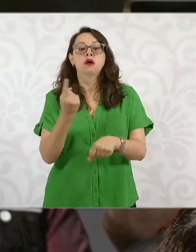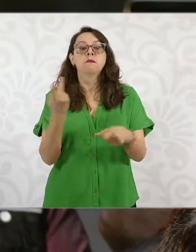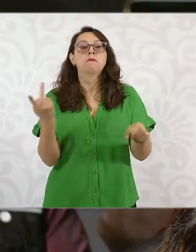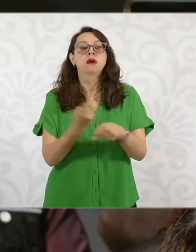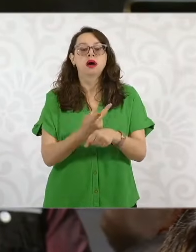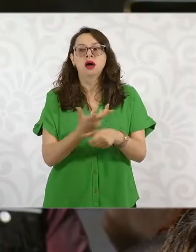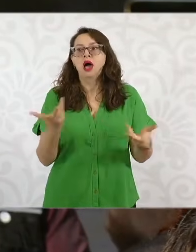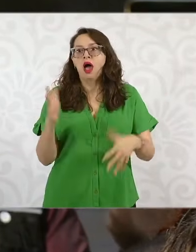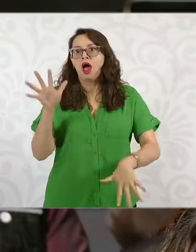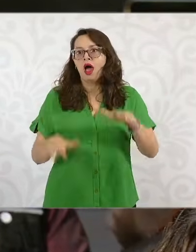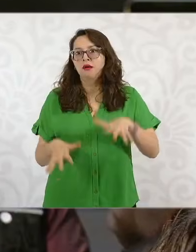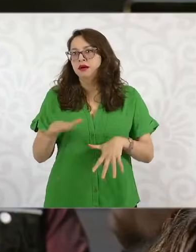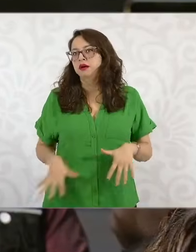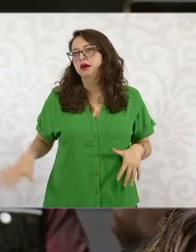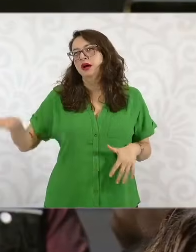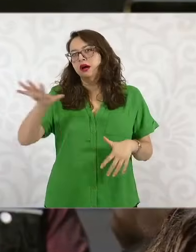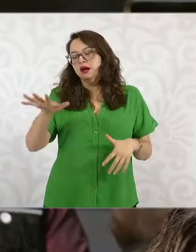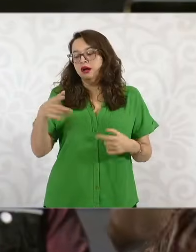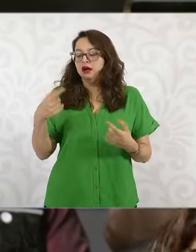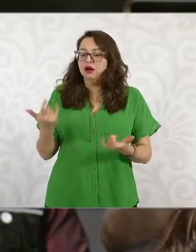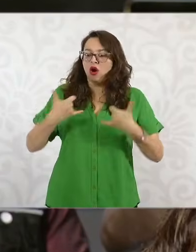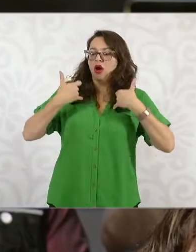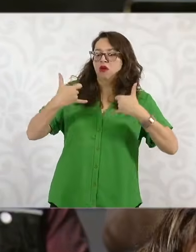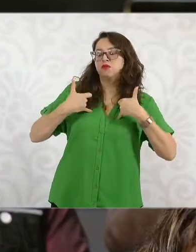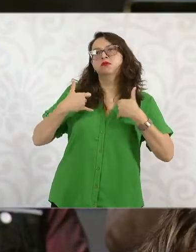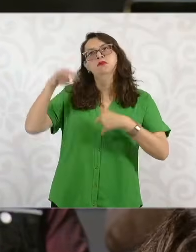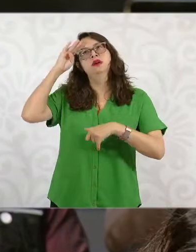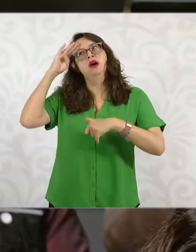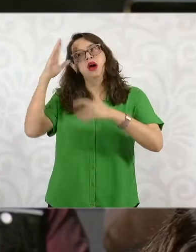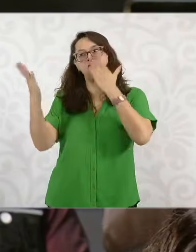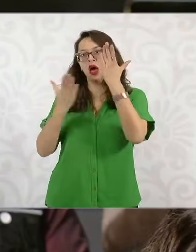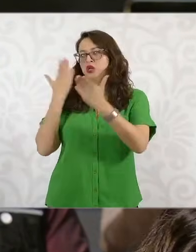estudiar? ¿Qué van a estudiar nuestros hijos? Y buscan siempre cuál sería la